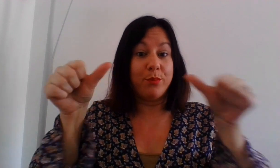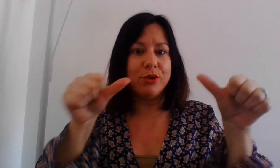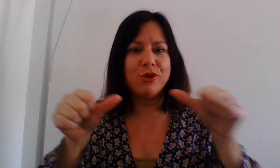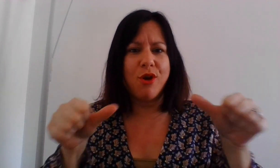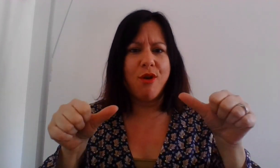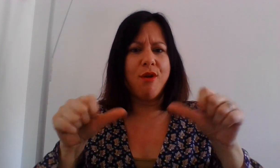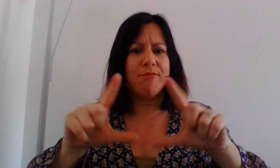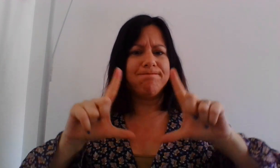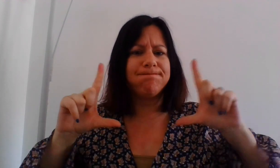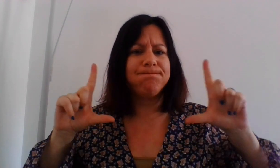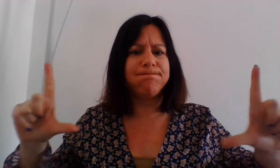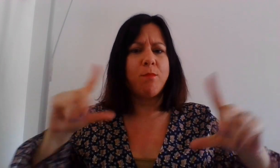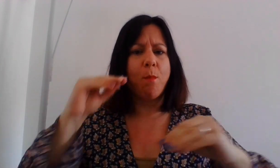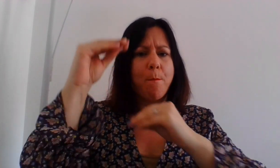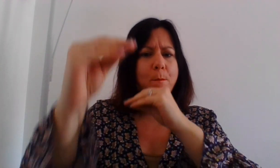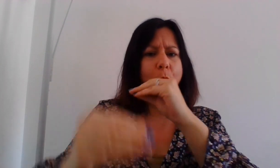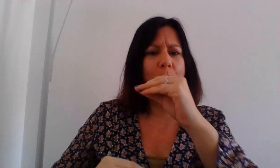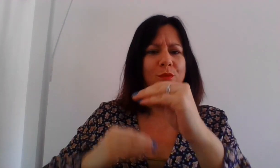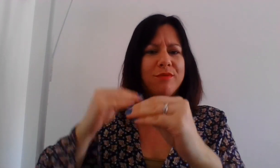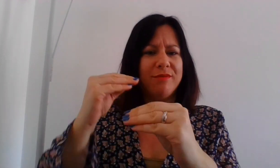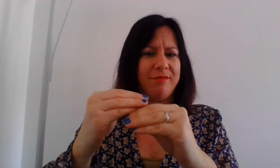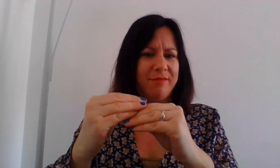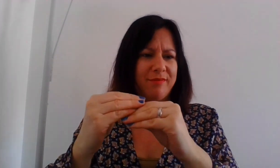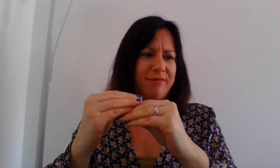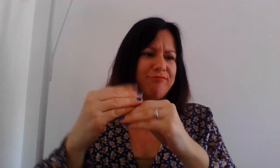un puzzle du monde